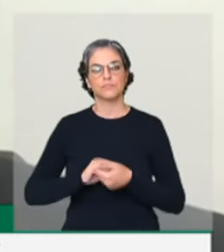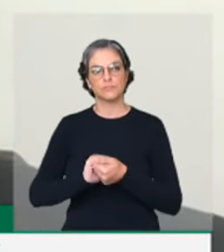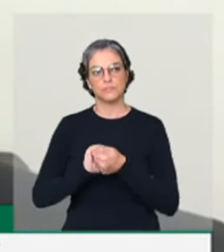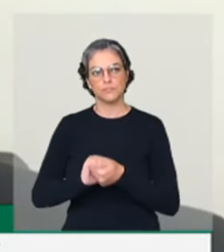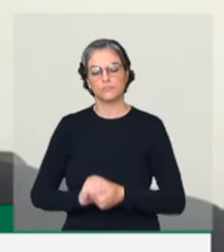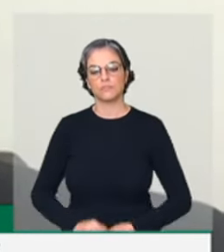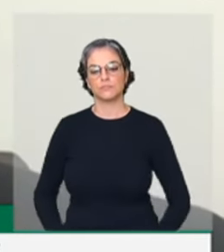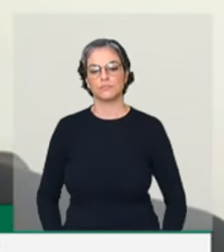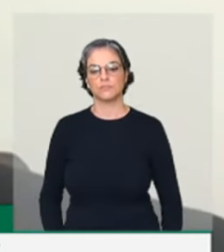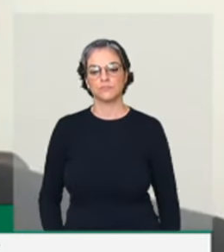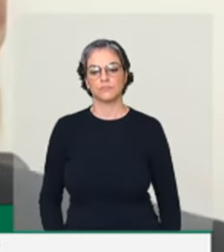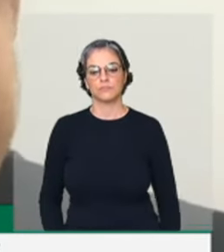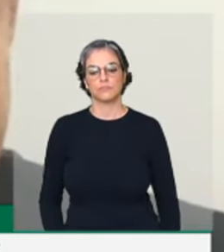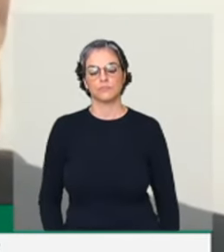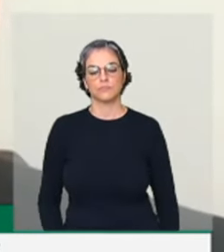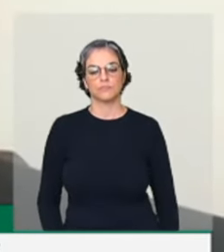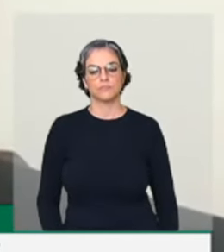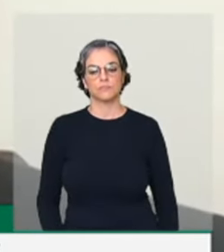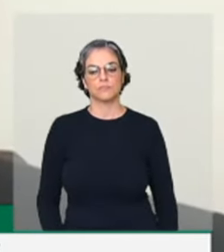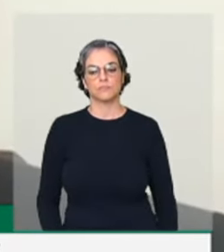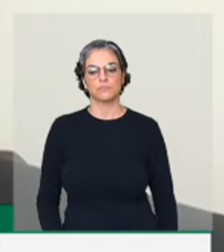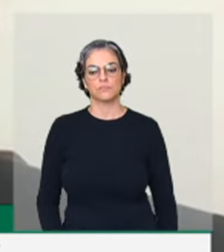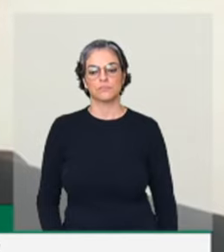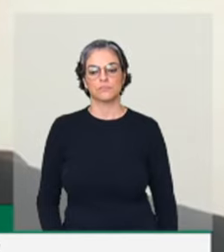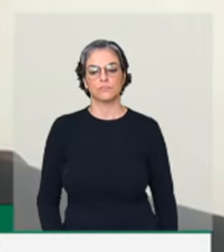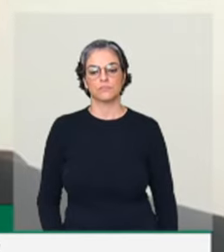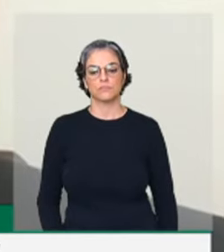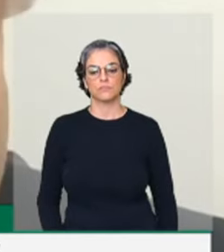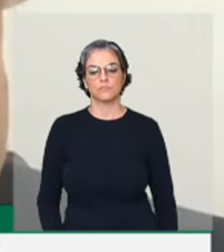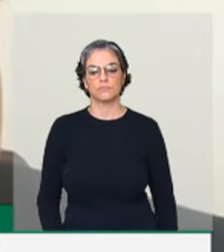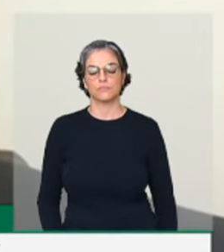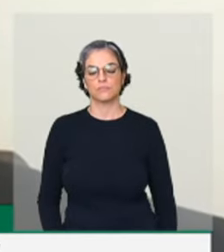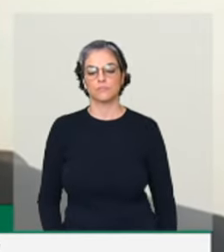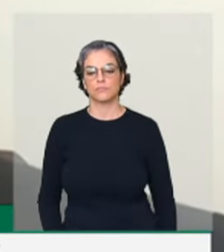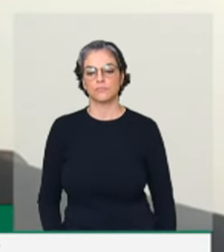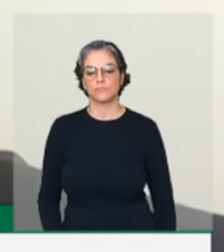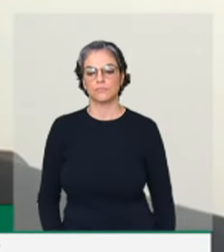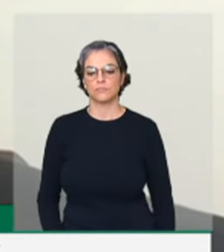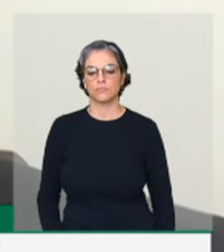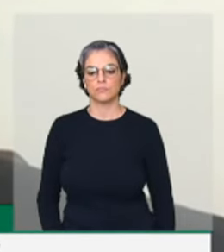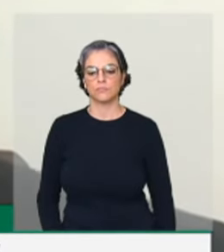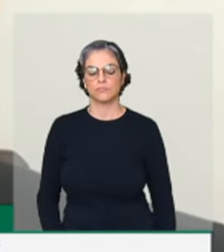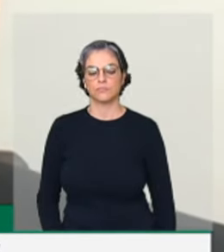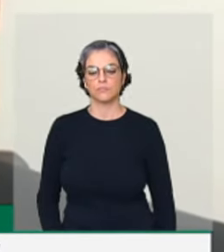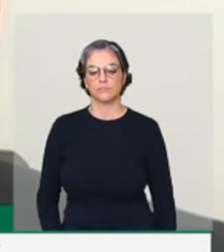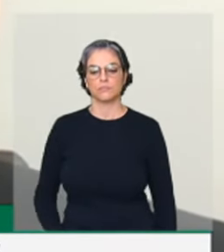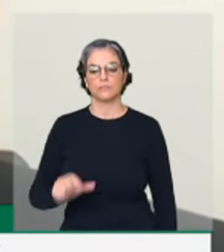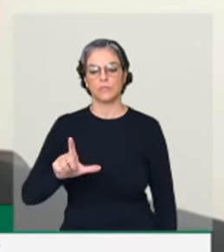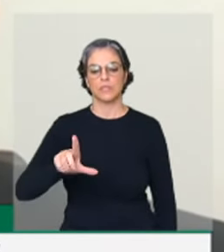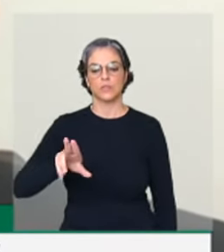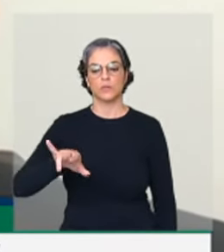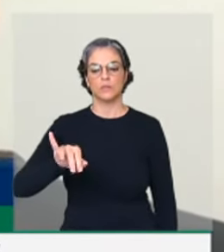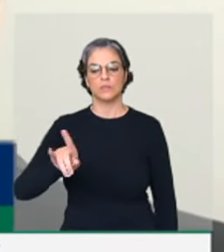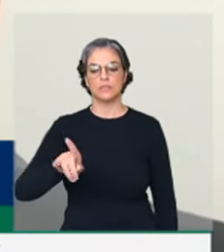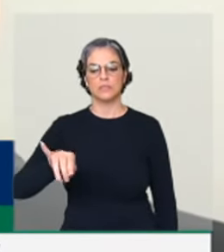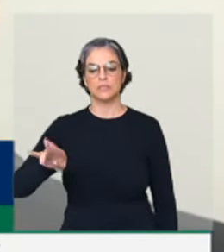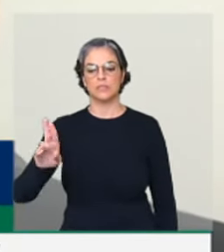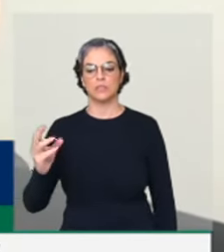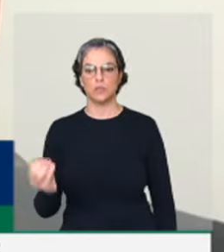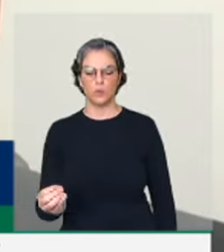... EU QUERO ME FIXAR.... NA PALAVRA DO DR. LUIZINHO, DEPUTADO.... PROPONENTE DO PROJETO DE LEI. LEVANDO AO PÉ